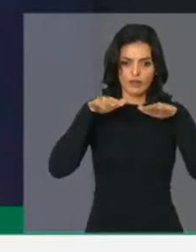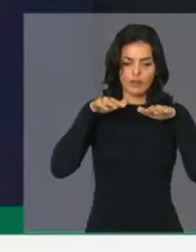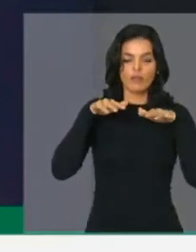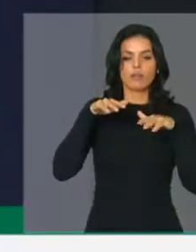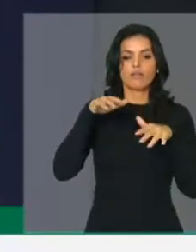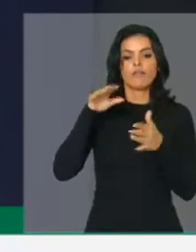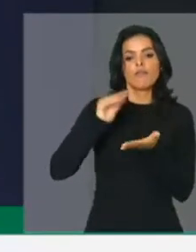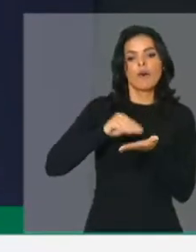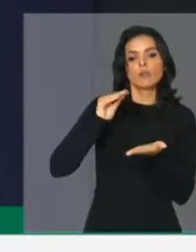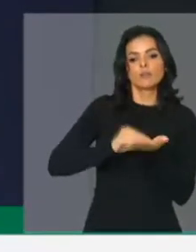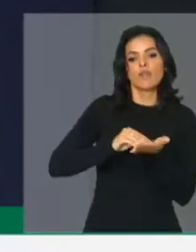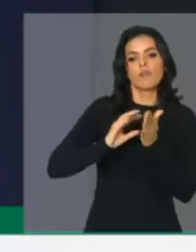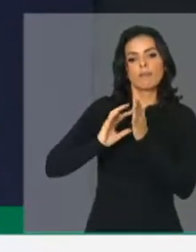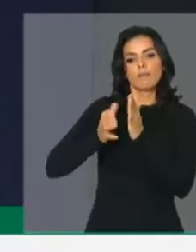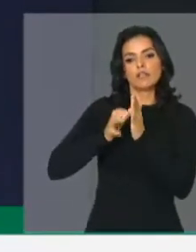APROVAM PERMANEÇAM COMO SE